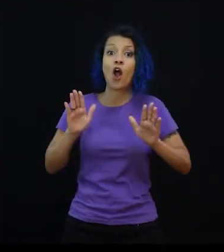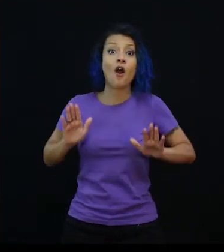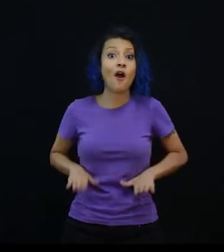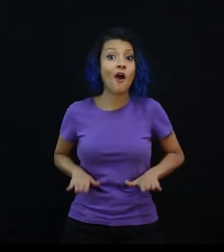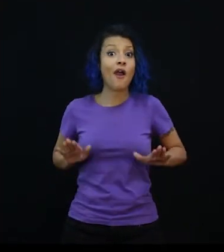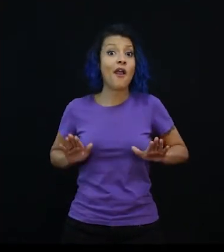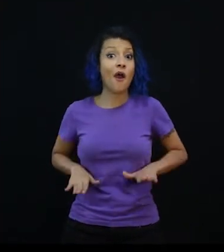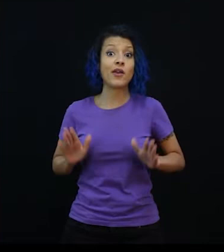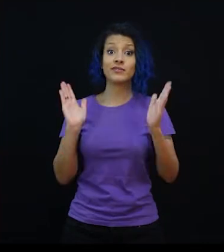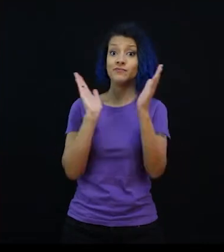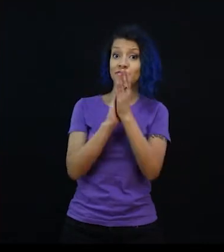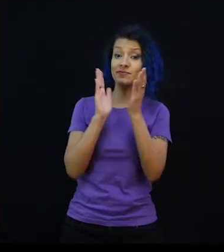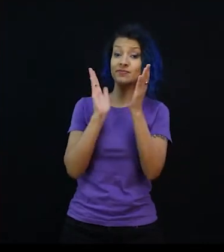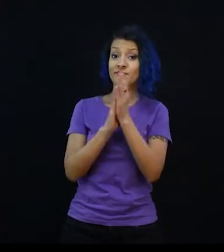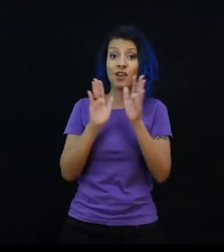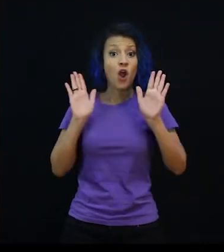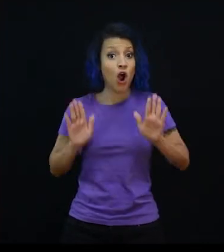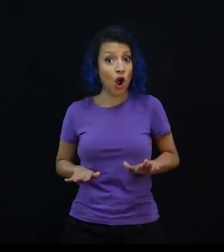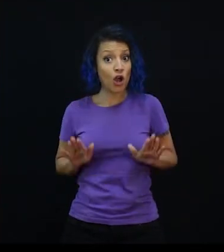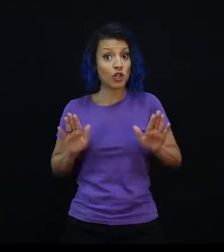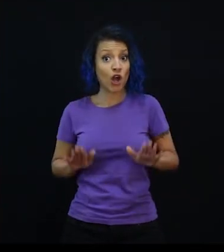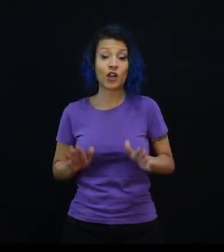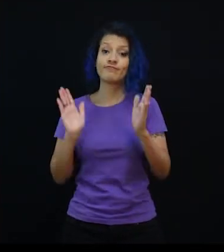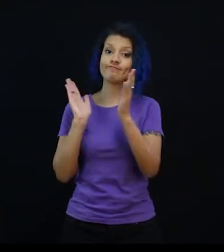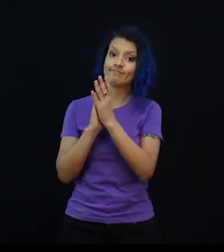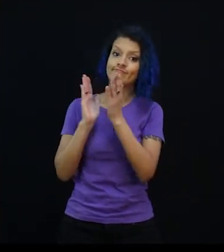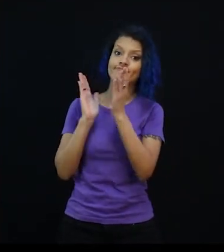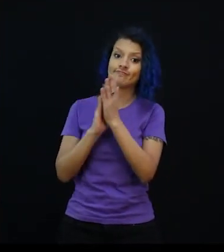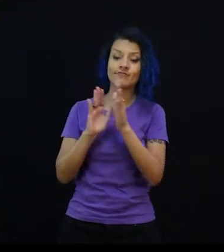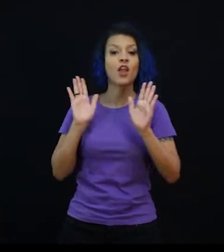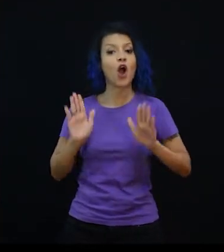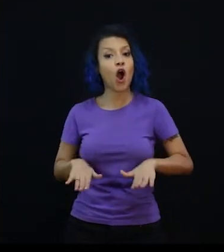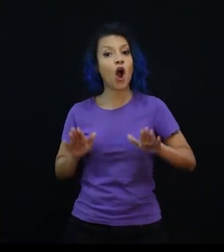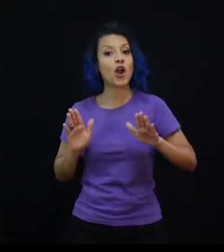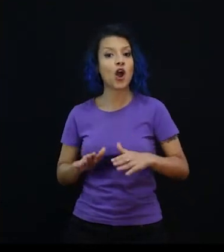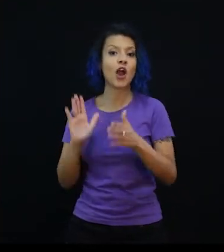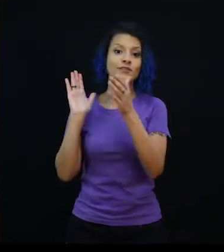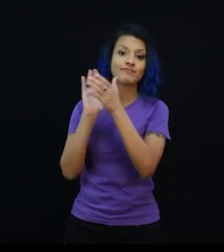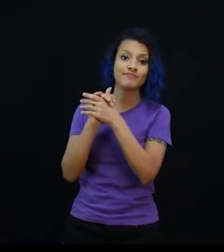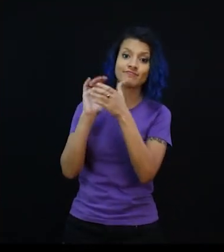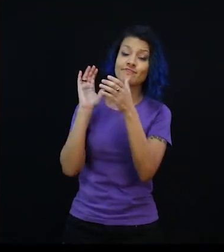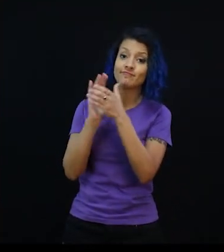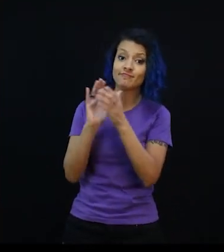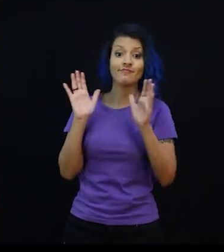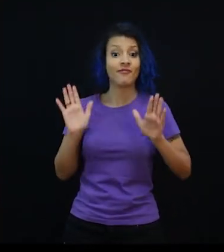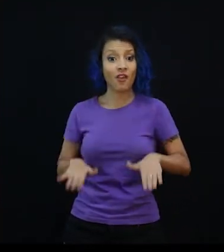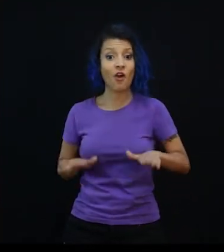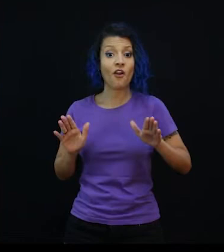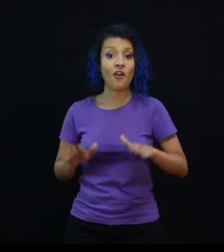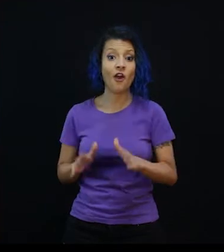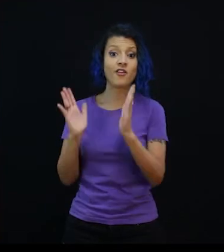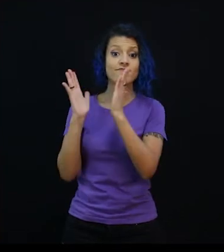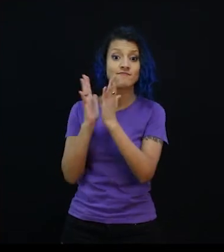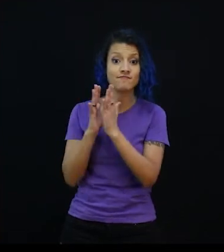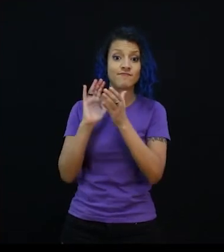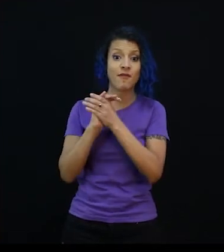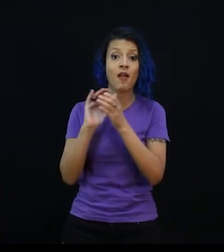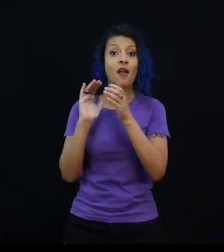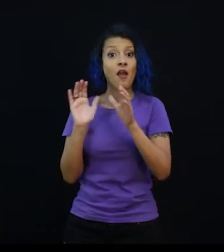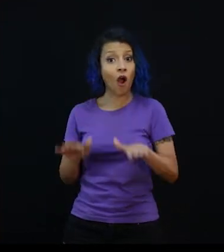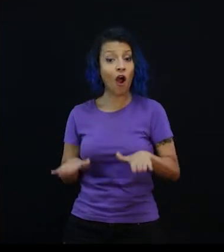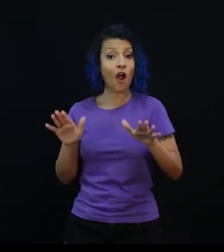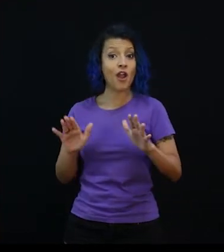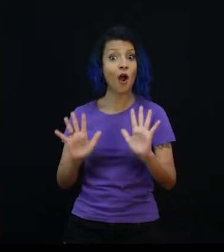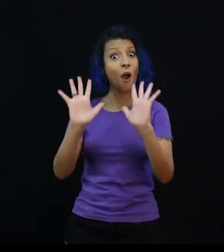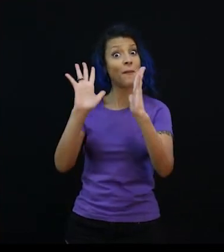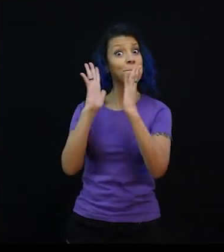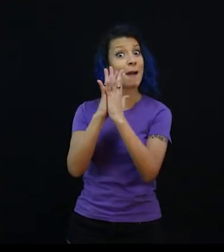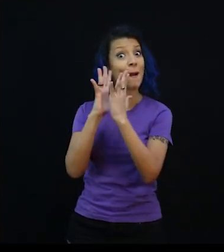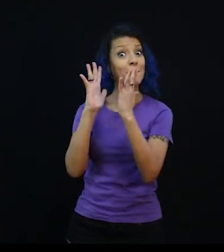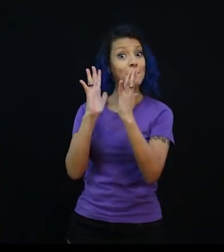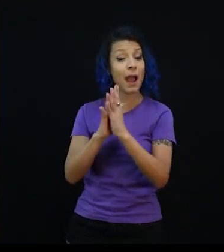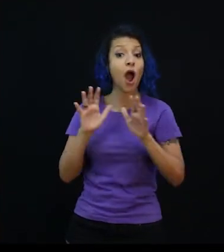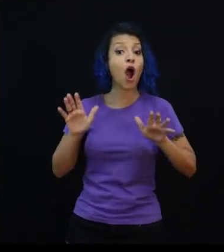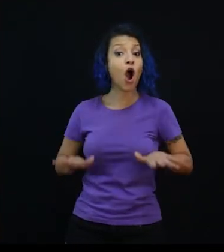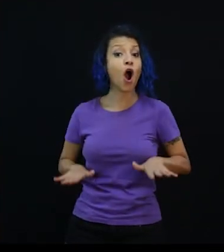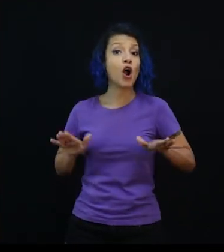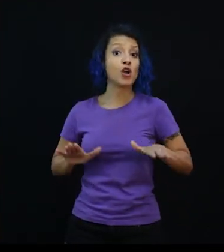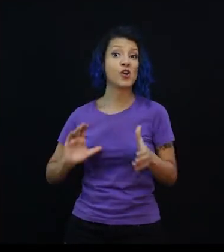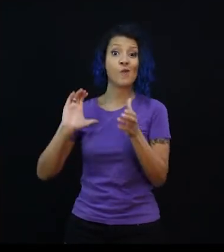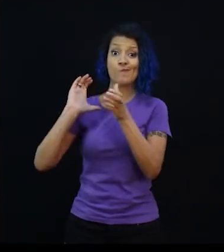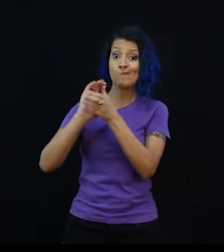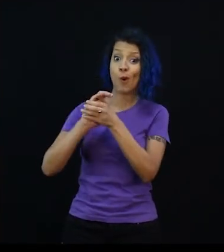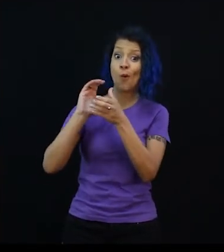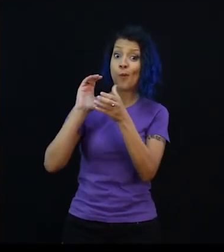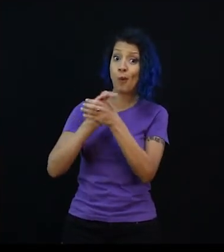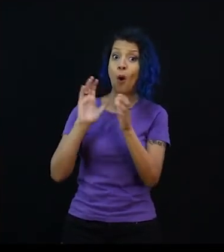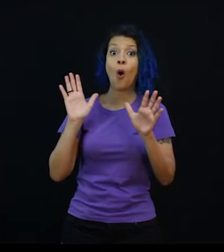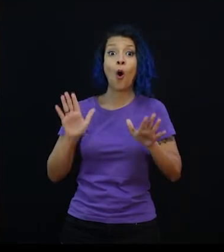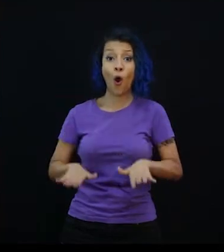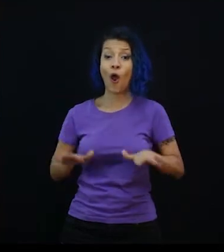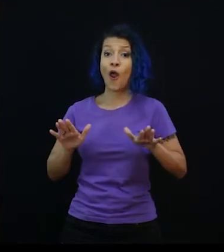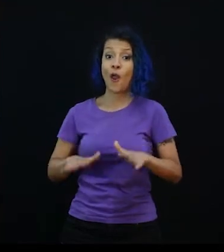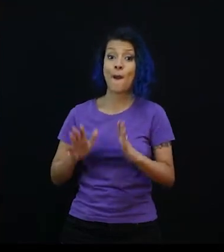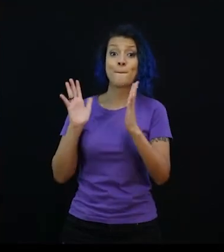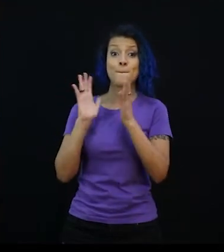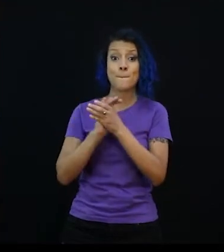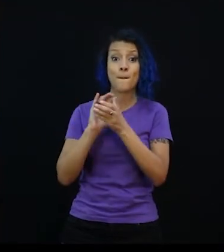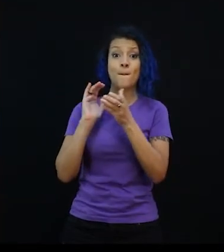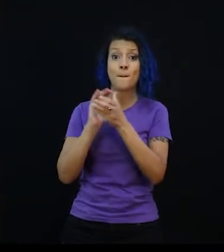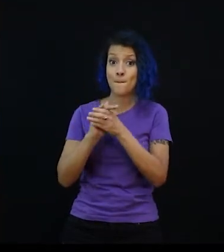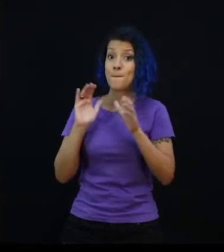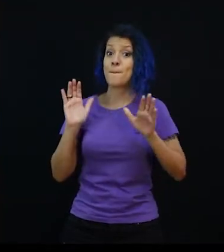Oin oin... Oin oin... Oin oin... Oin oin...